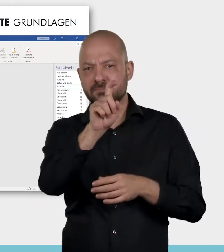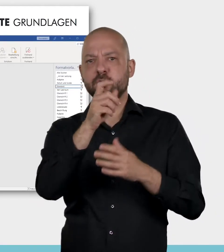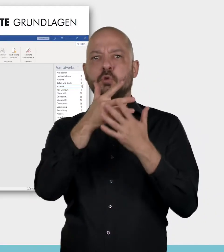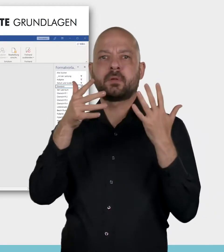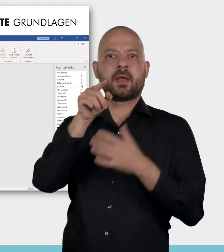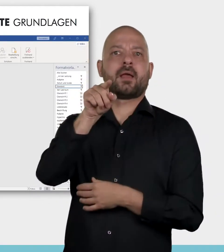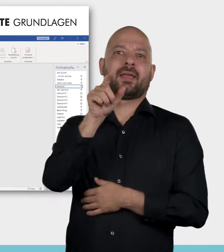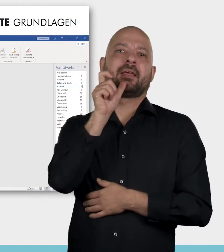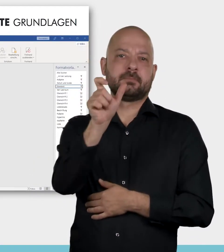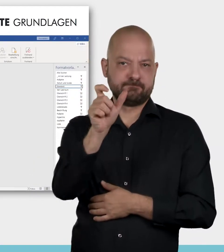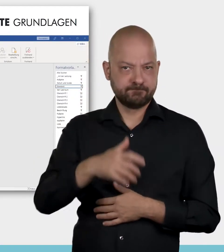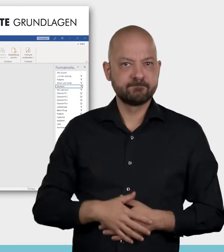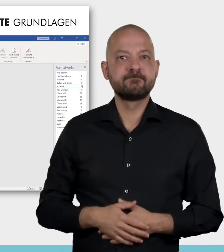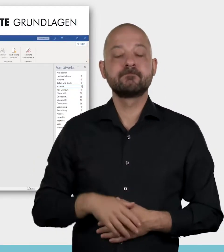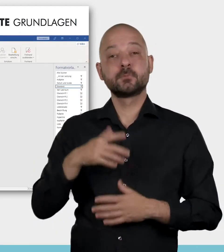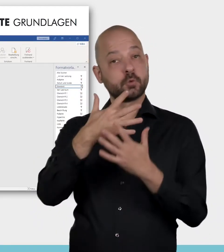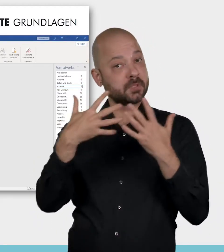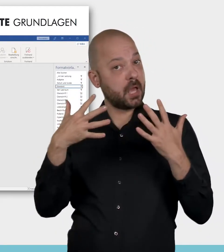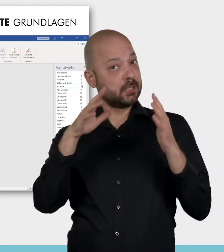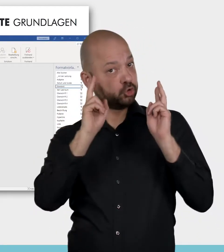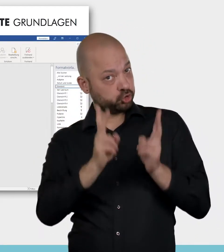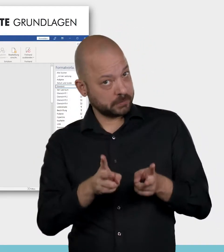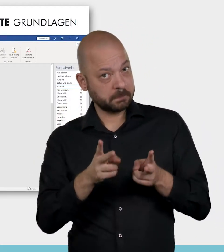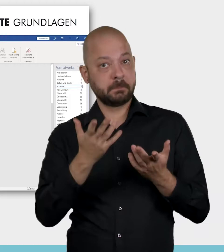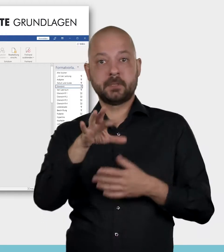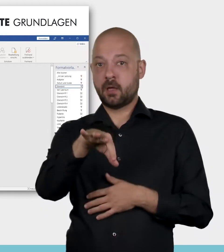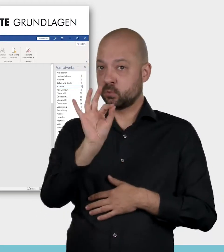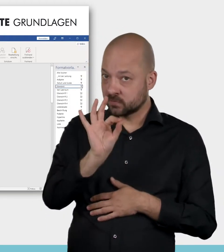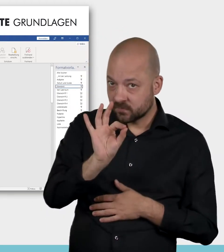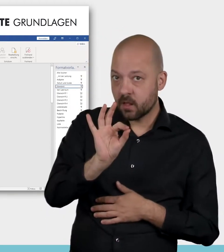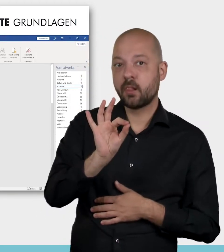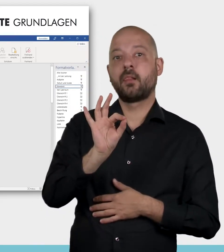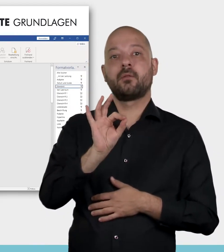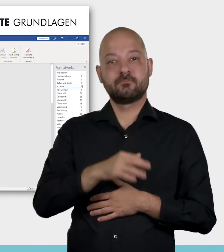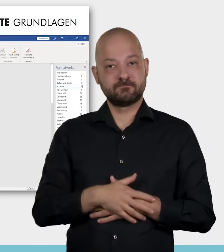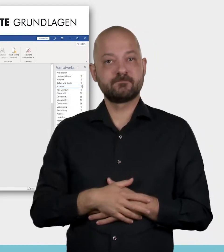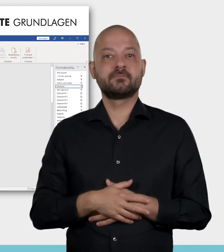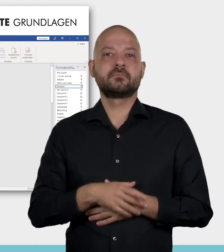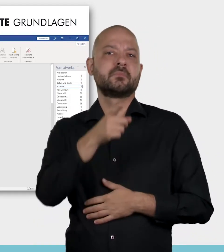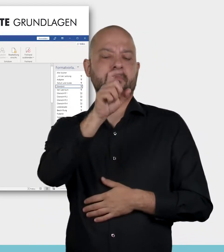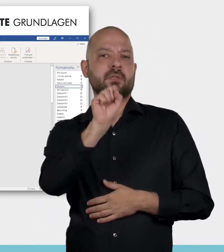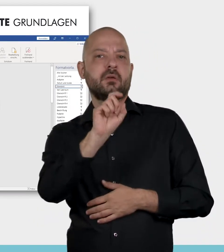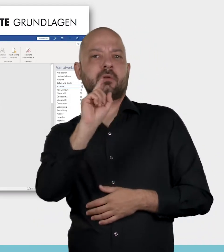Hier wählen Sie die korrekte Sprache Ihres Textes aus. Auf die gleiche Weise können Sie auch einzelne Wörter